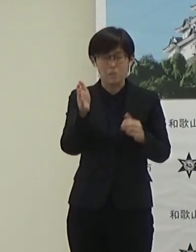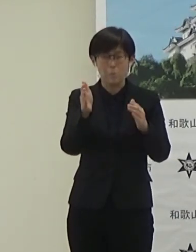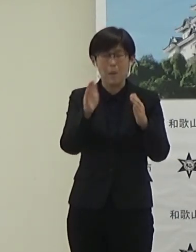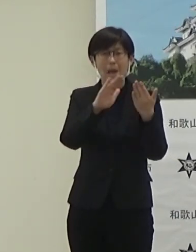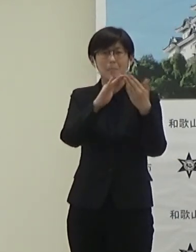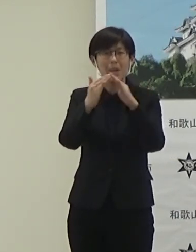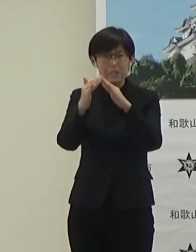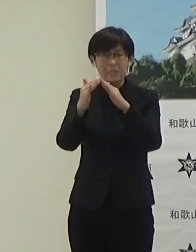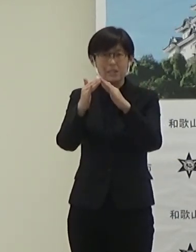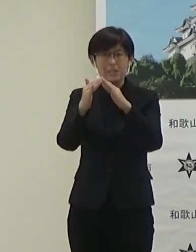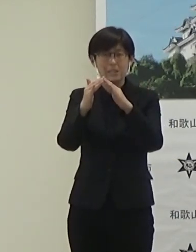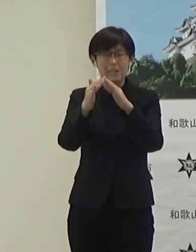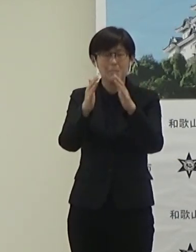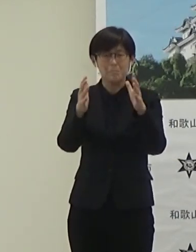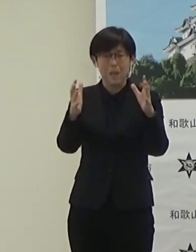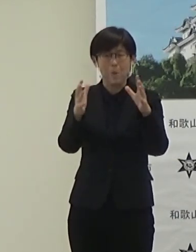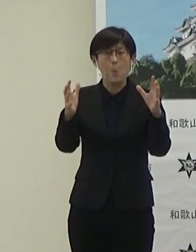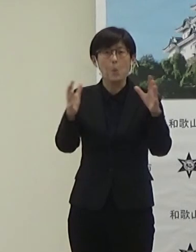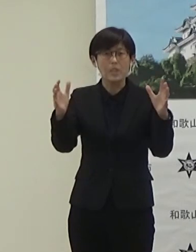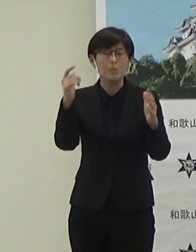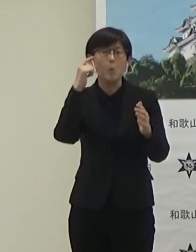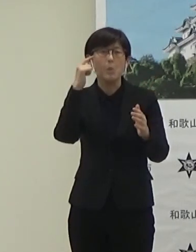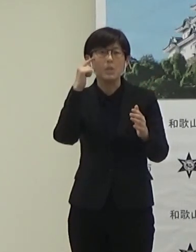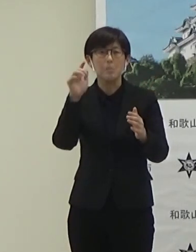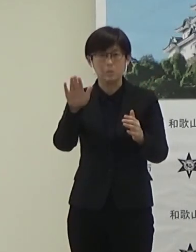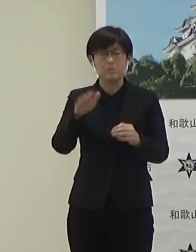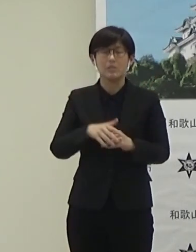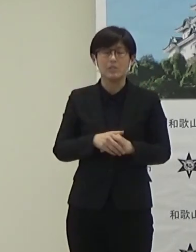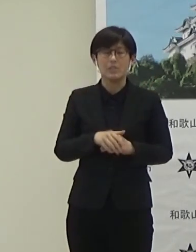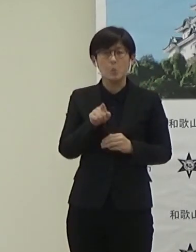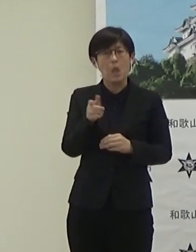結構大きい規模だと思ってるんですけど そのぐらいであれば環状道路っていうのは